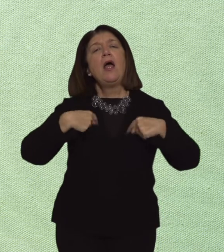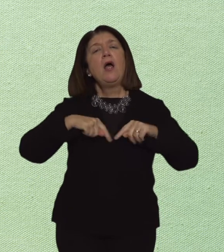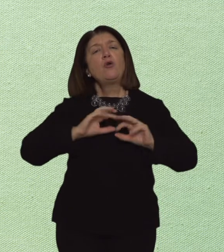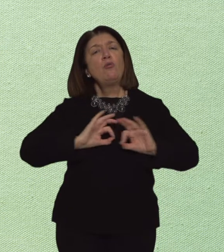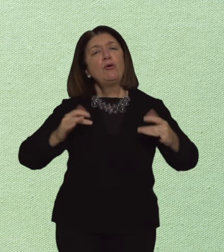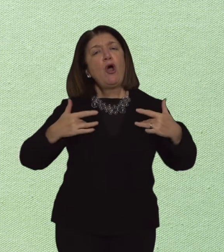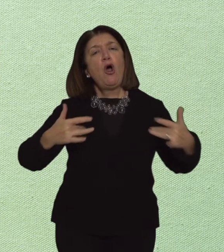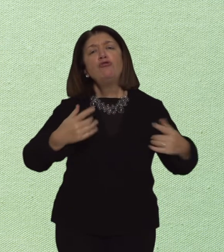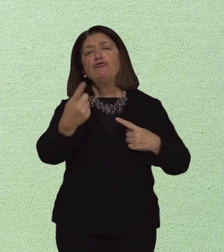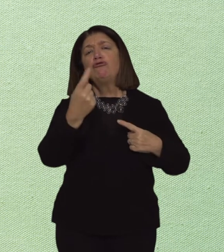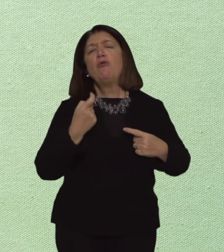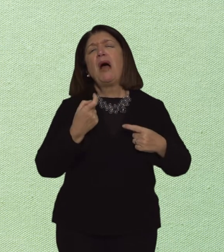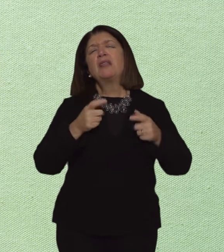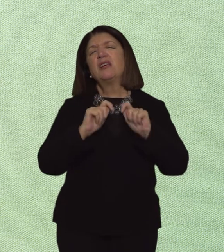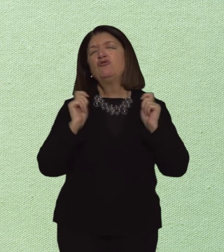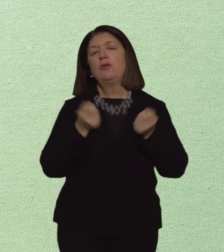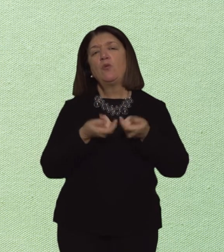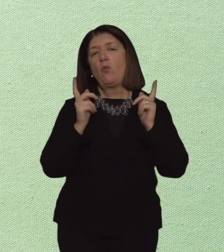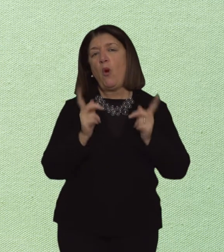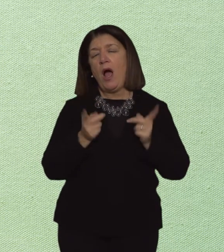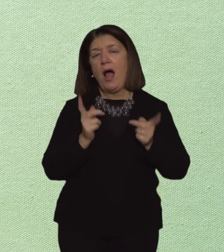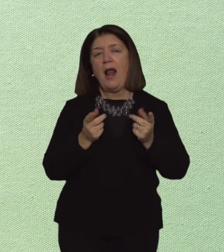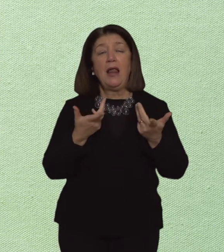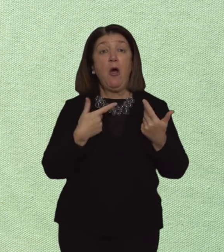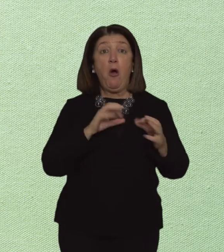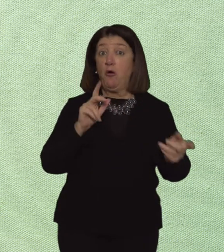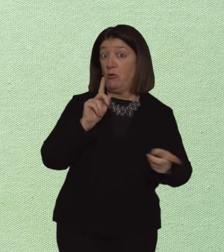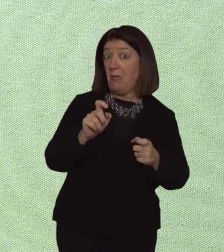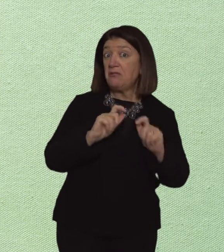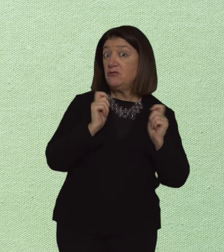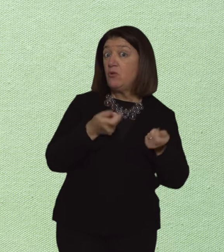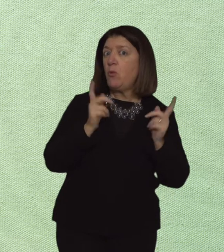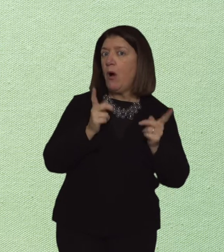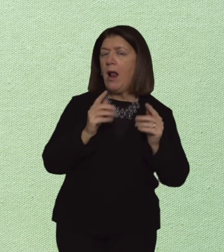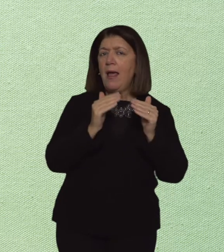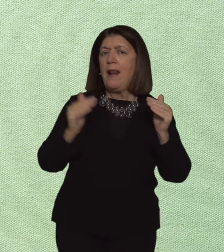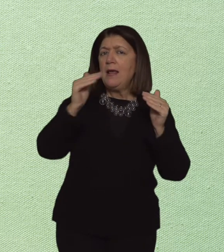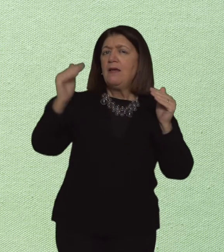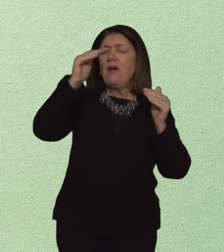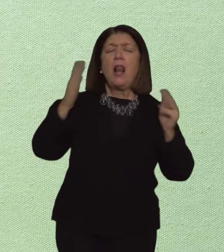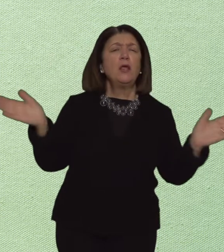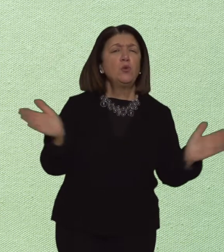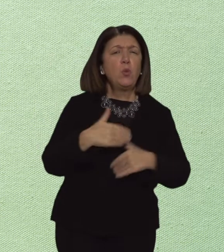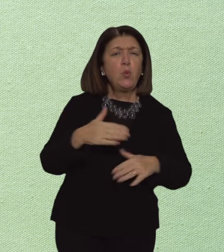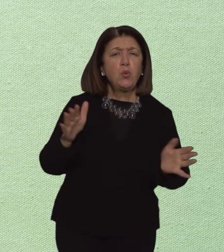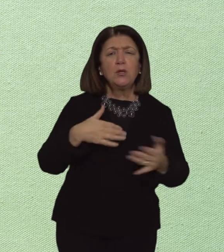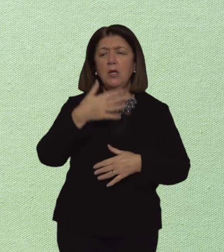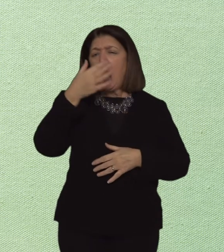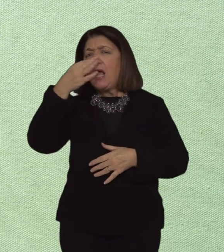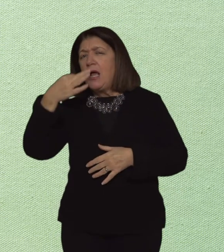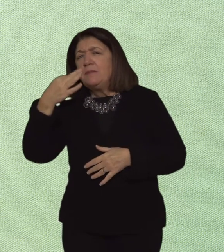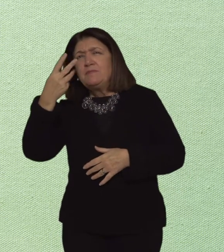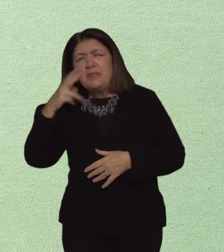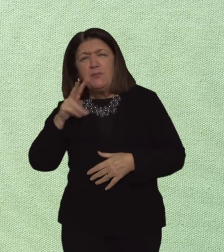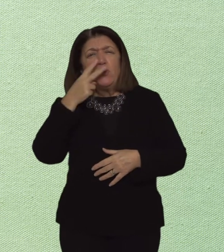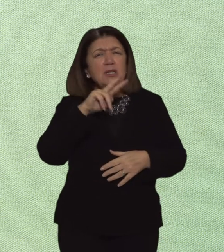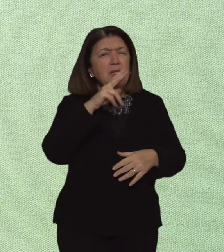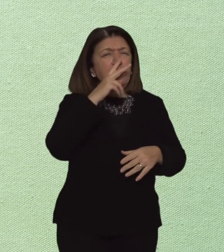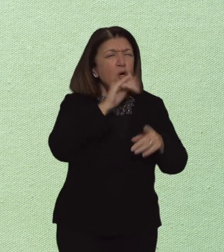è applicabile probabilmente a tutti i livelli e a tutte le specifiche contestualizzazioni delle